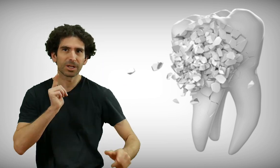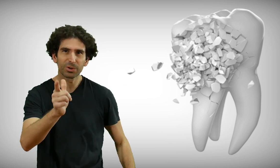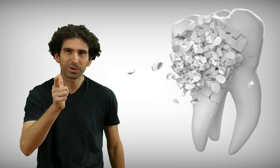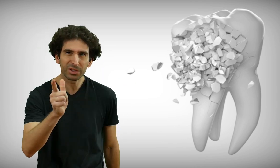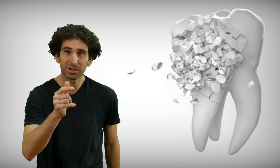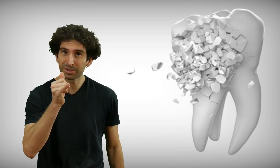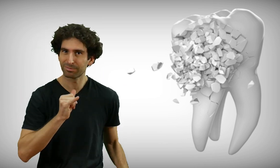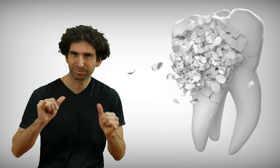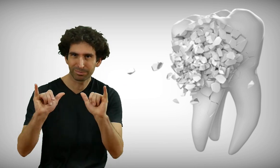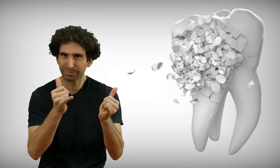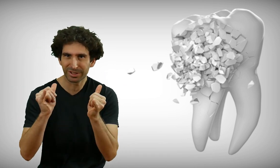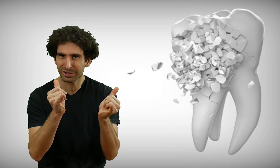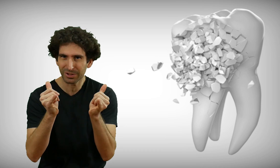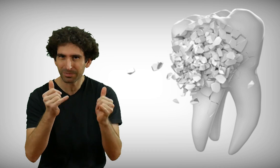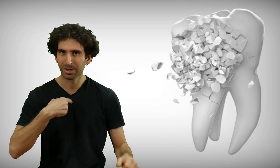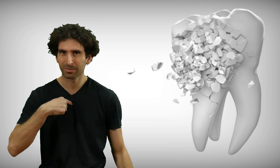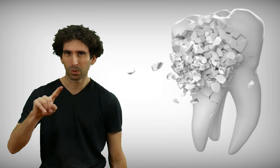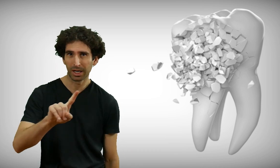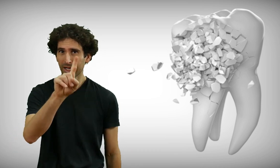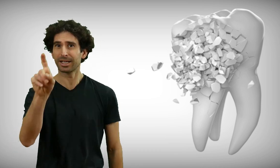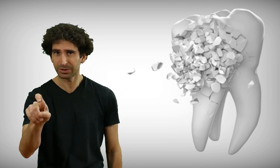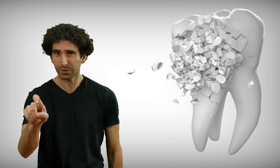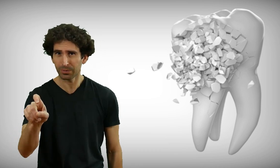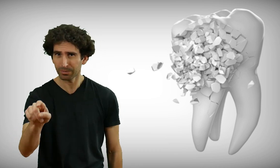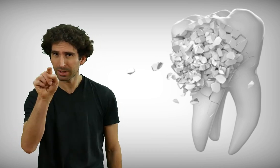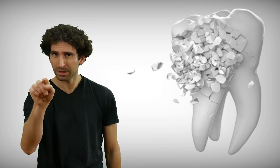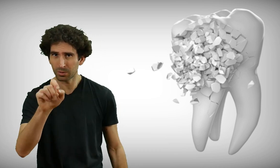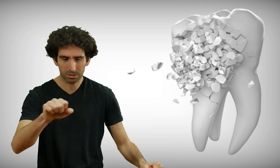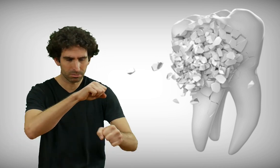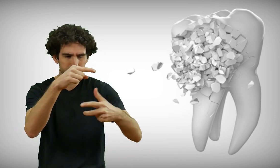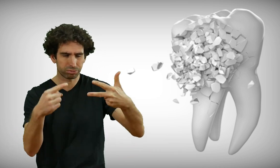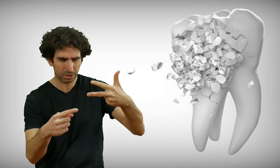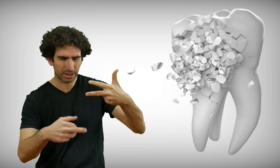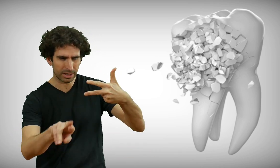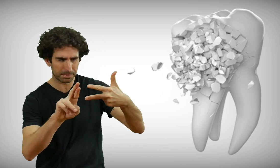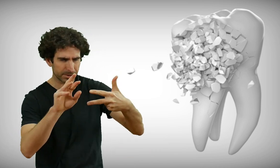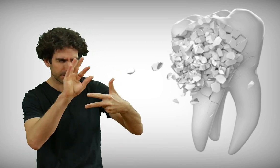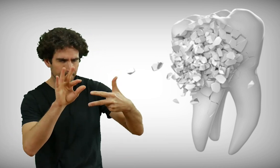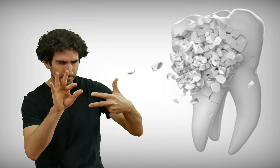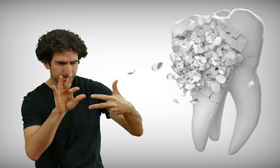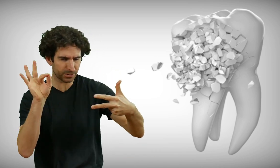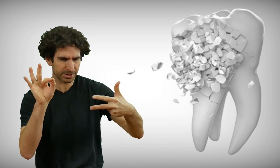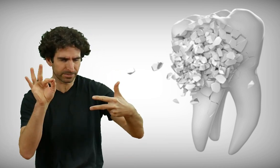Tous les deux, faisons un petit jeu. Je pose une question et tu choisis parmi les trois réponses.